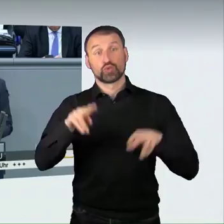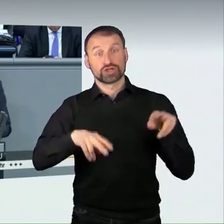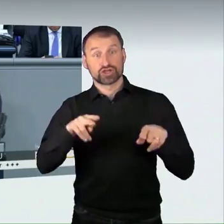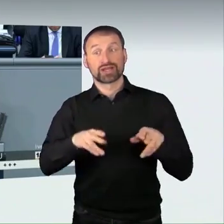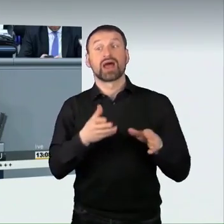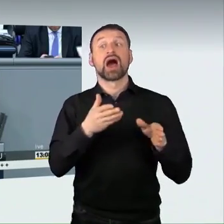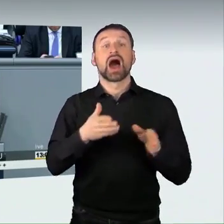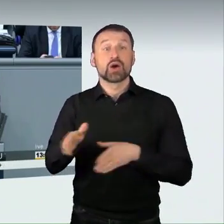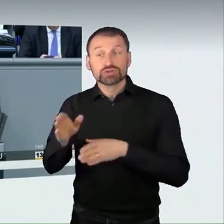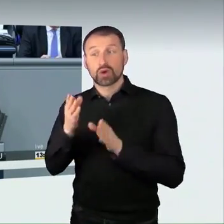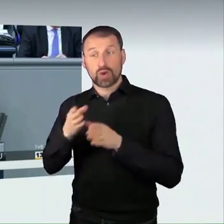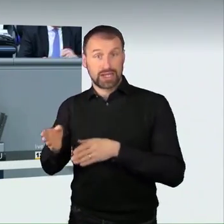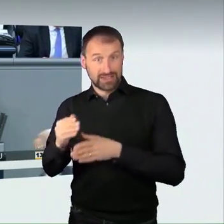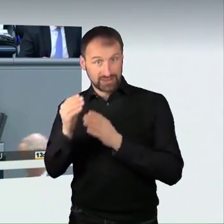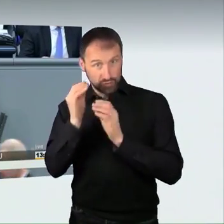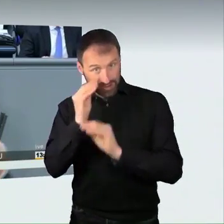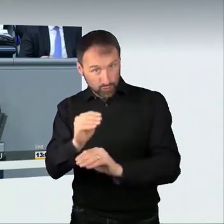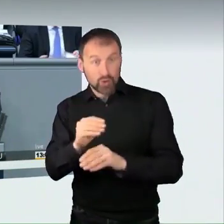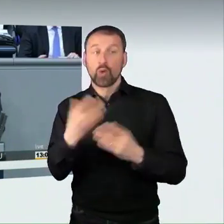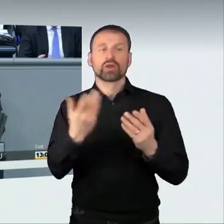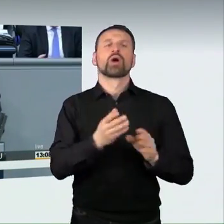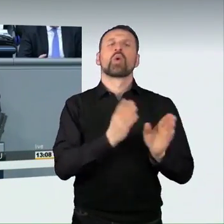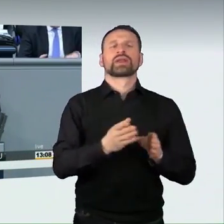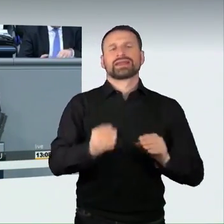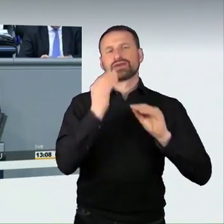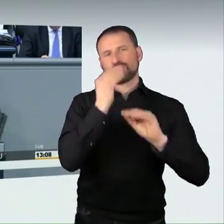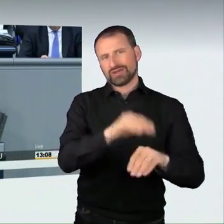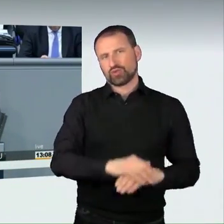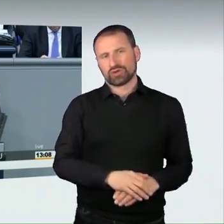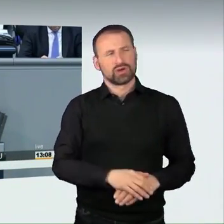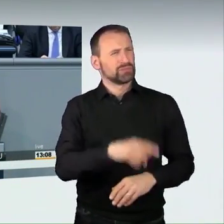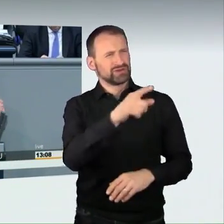machen wollen, dass durch die Zahlung eines Kleinstbetrages